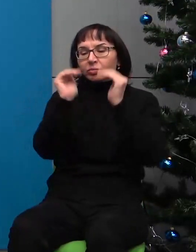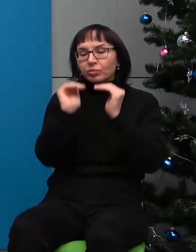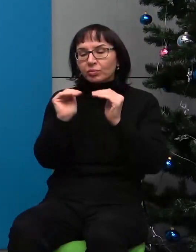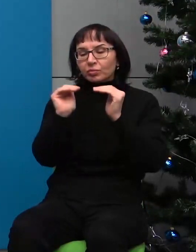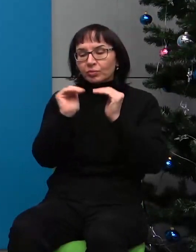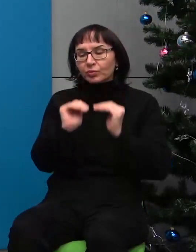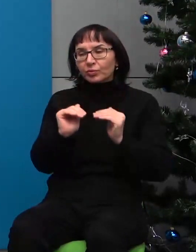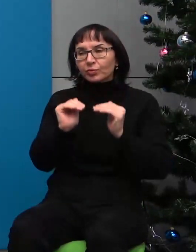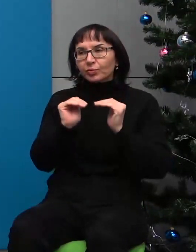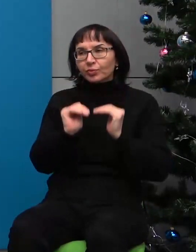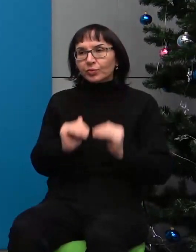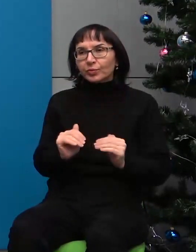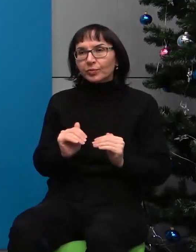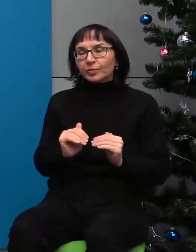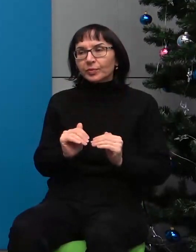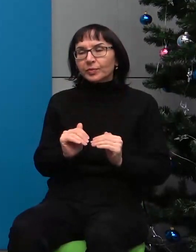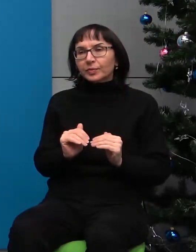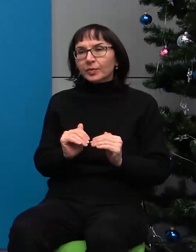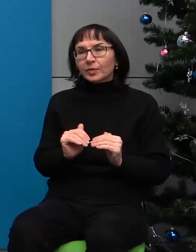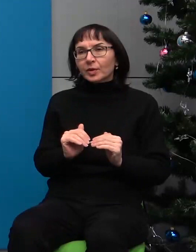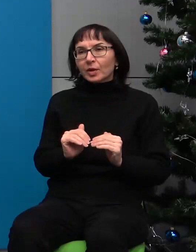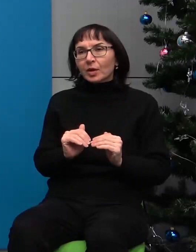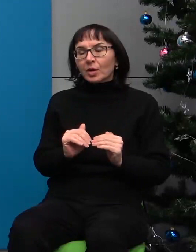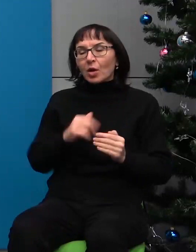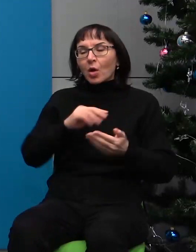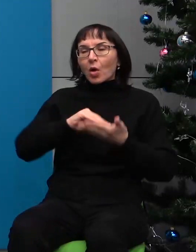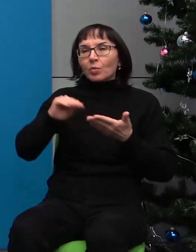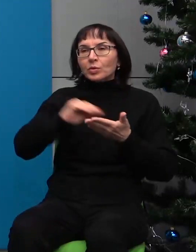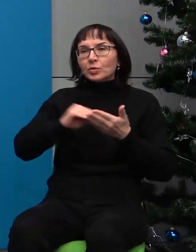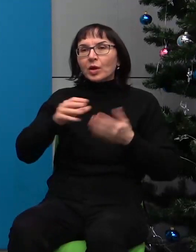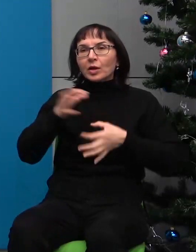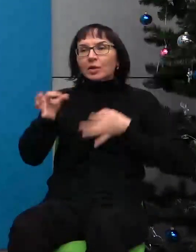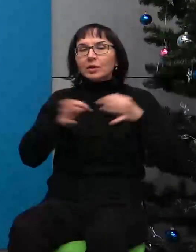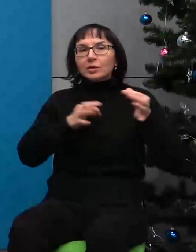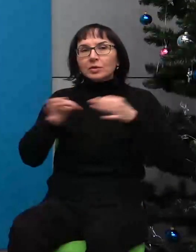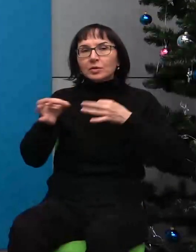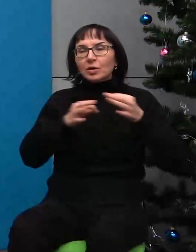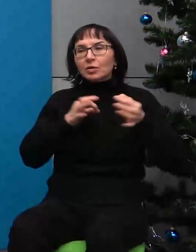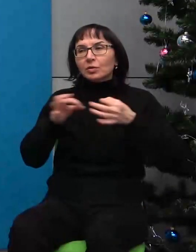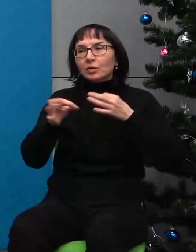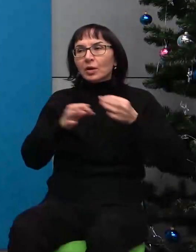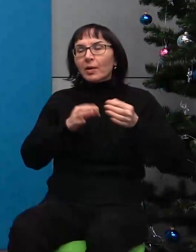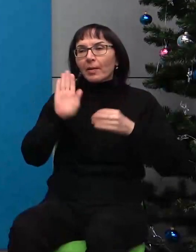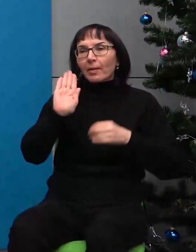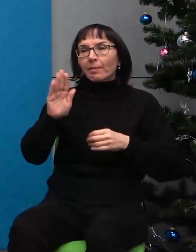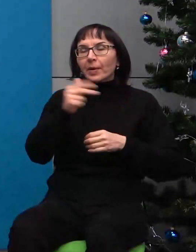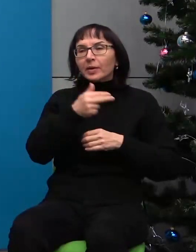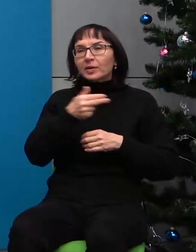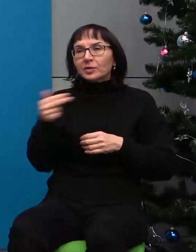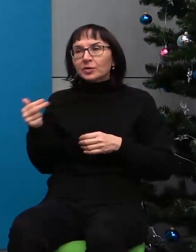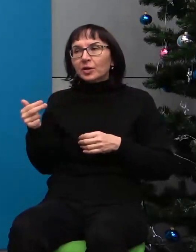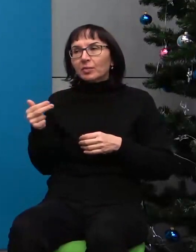No można to zrobić w ten sposób, że opisuje się historię, bo opowiada prawdziwą historię o ludziach.